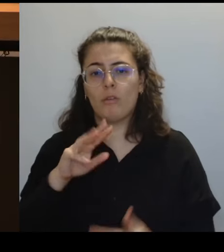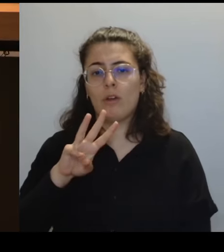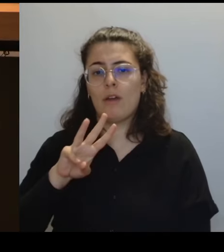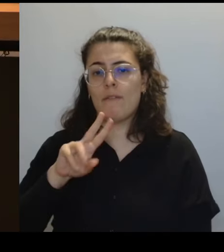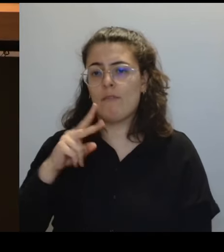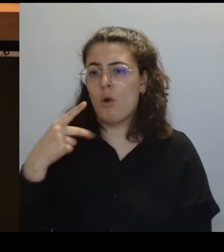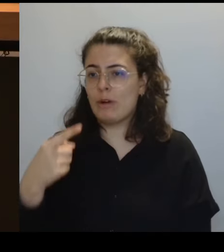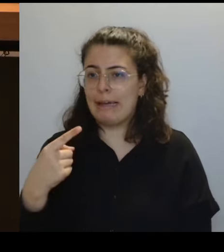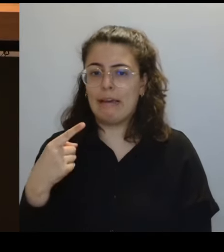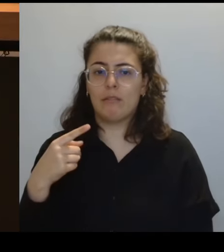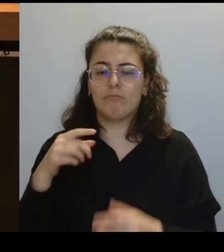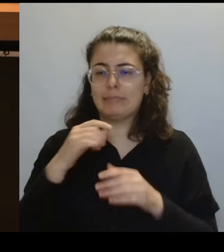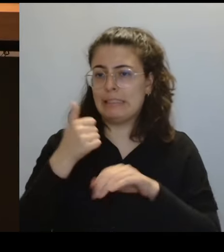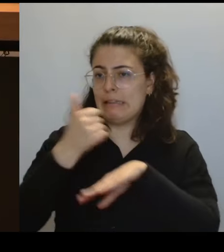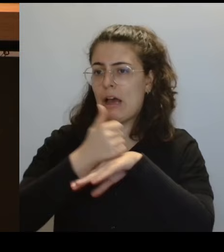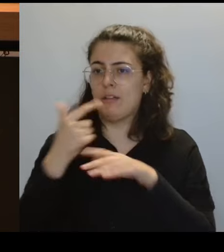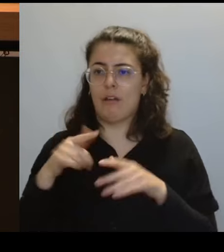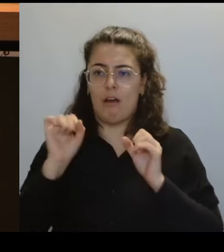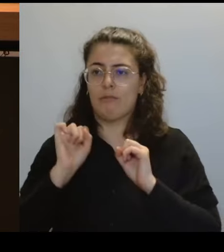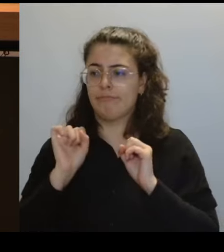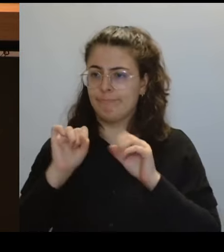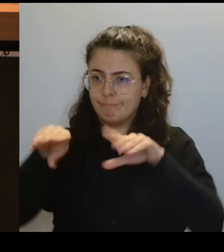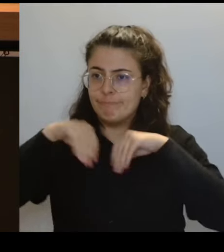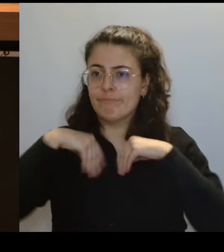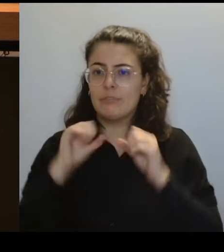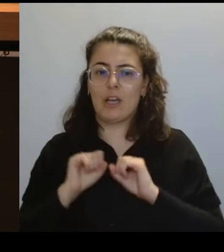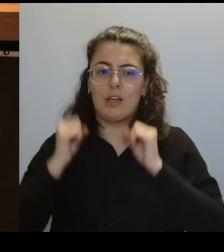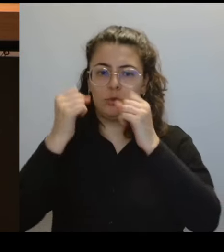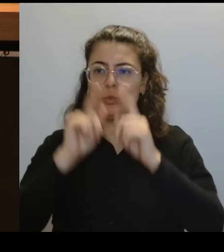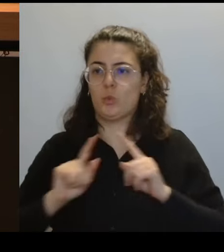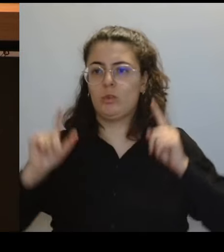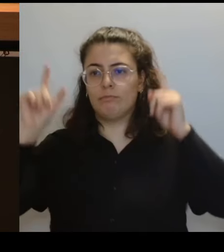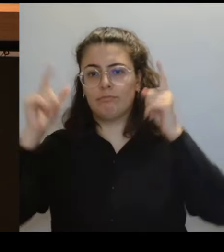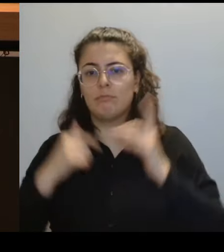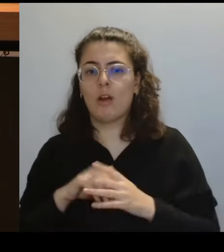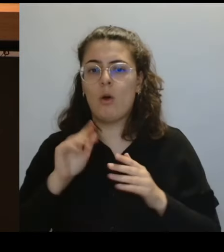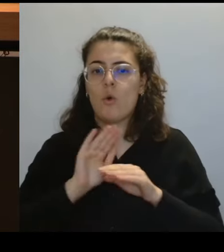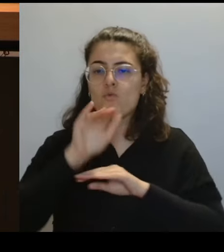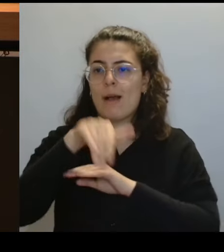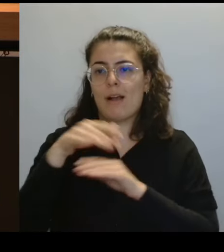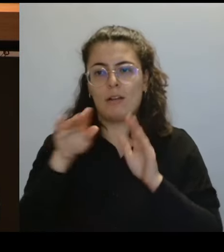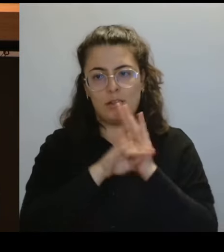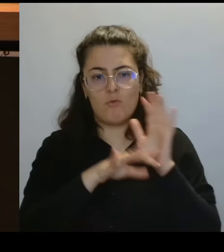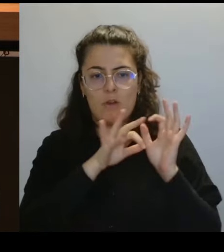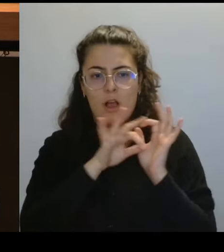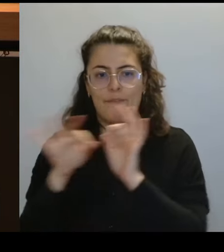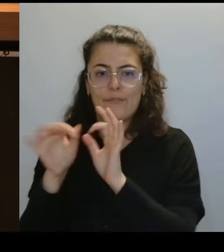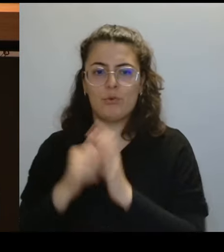und jetzt die Übergangsregelung wieder einführen. Man könnte sagen Links wirkt, grün wirkt. Opposition wirkt. Gute Sache.